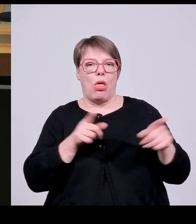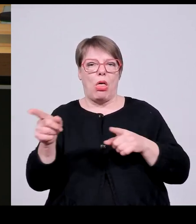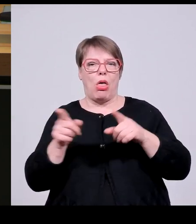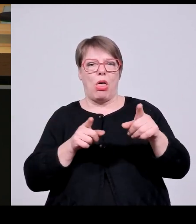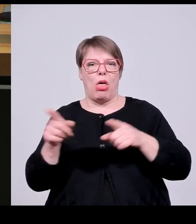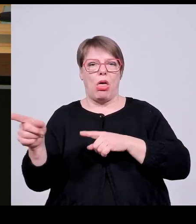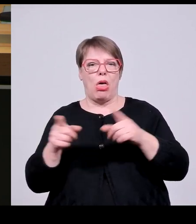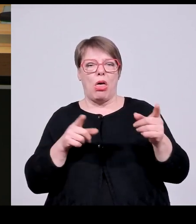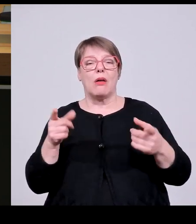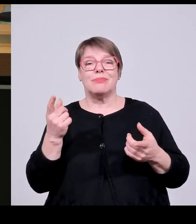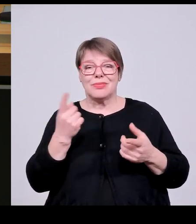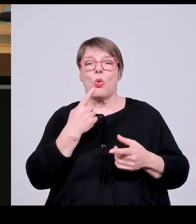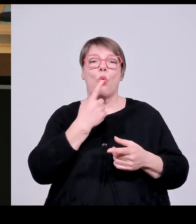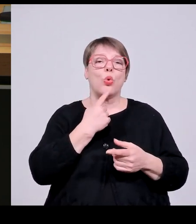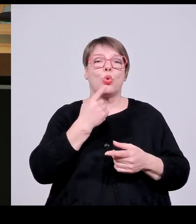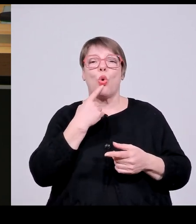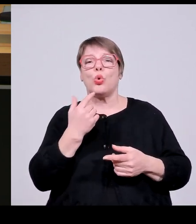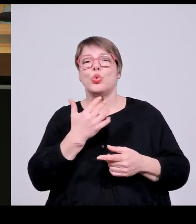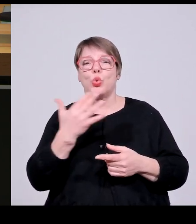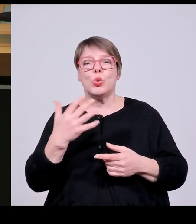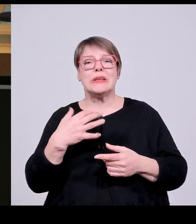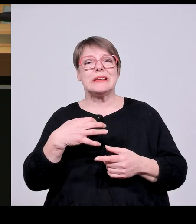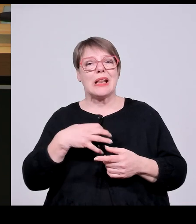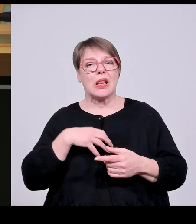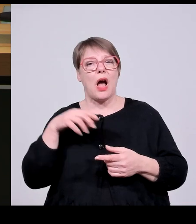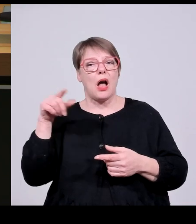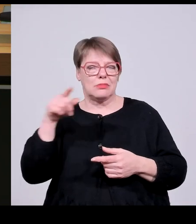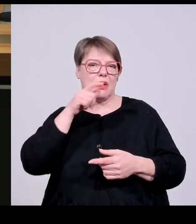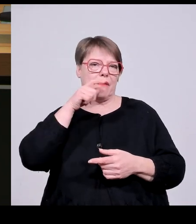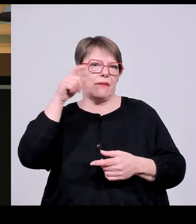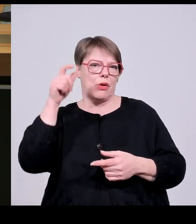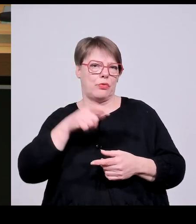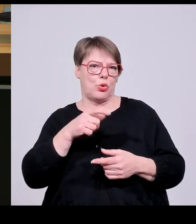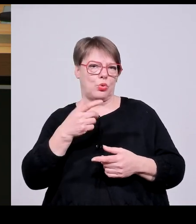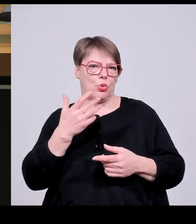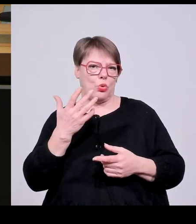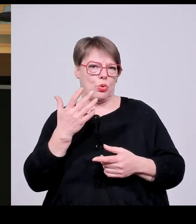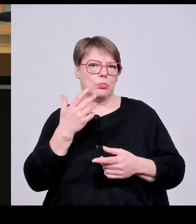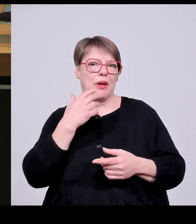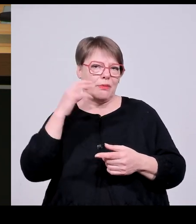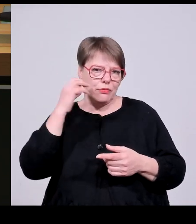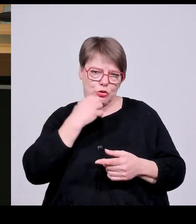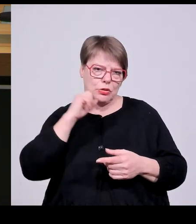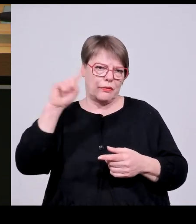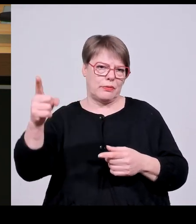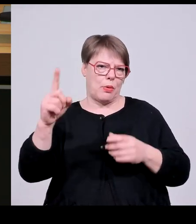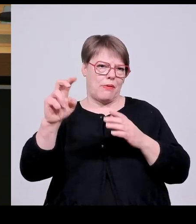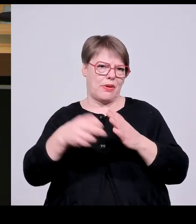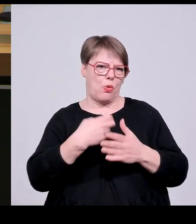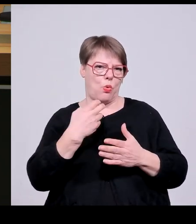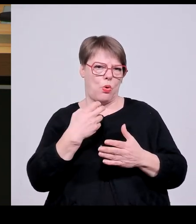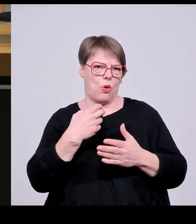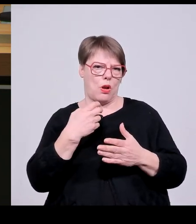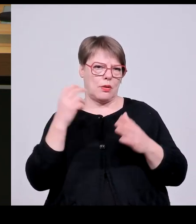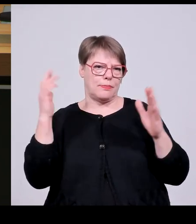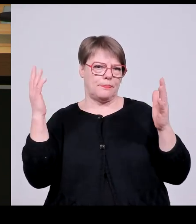dass die Rechtsgrundlagen Landeswahlgesetz Landes Wahlordnung diese verschiedenen Dinge gar nicht berücksichtigen. Wie gesagt, weil es so unvorstellbar ist.